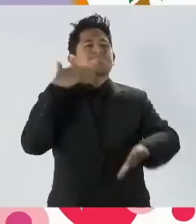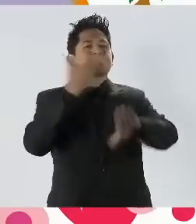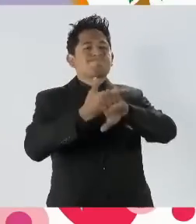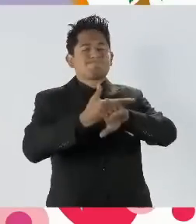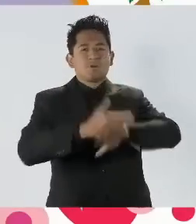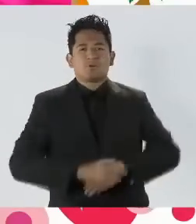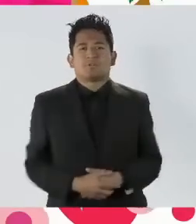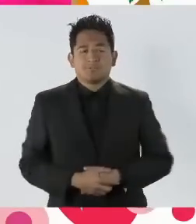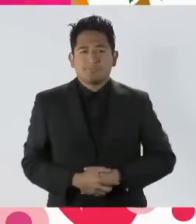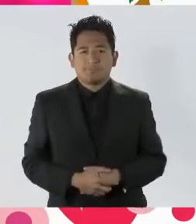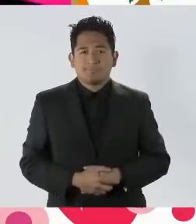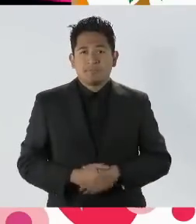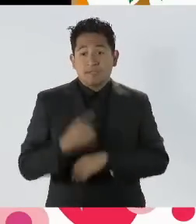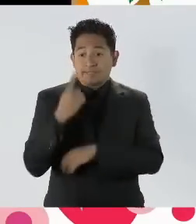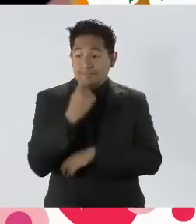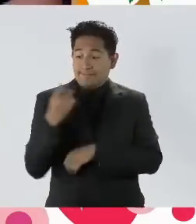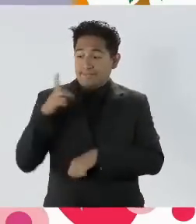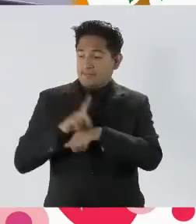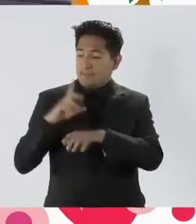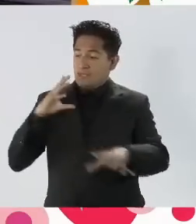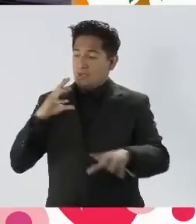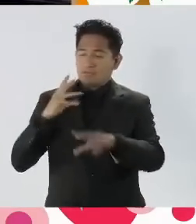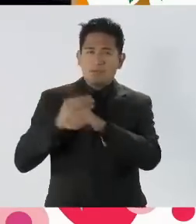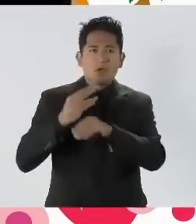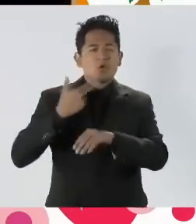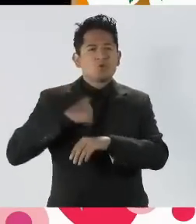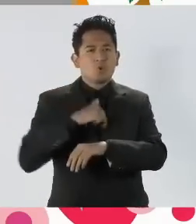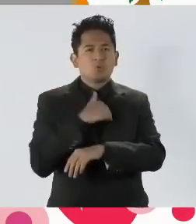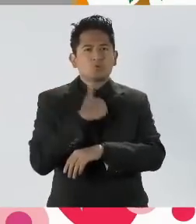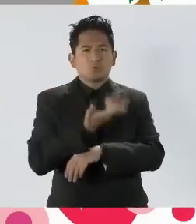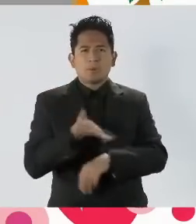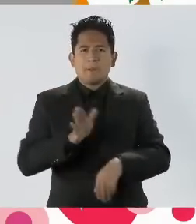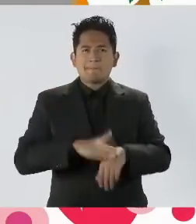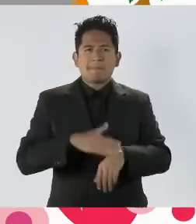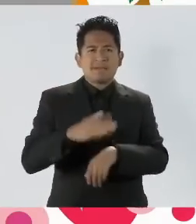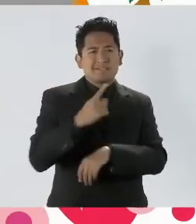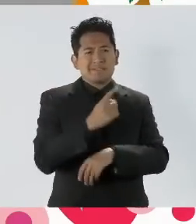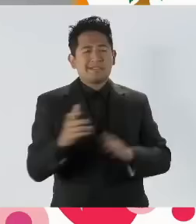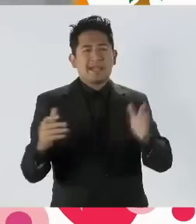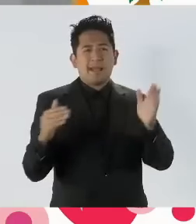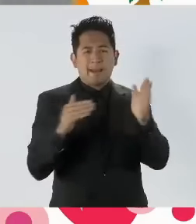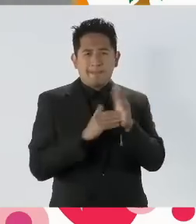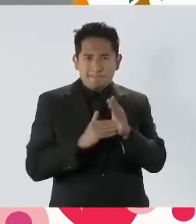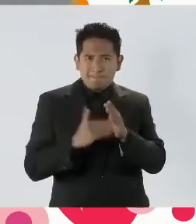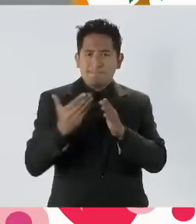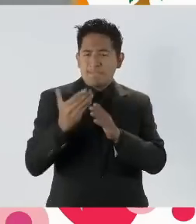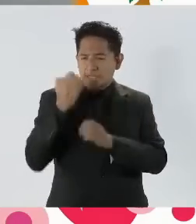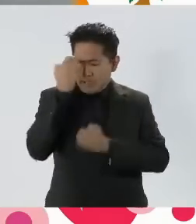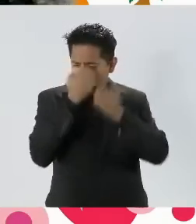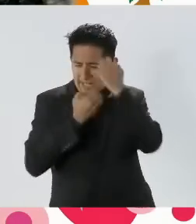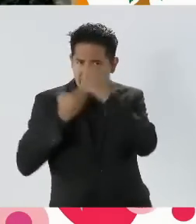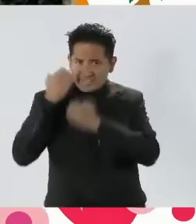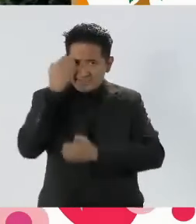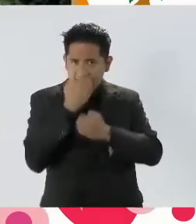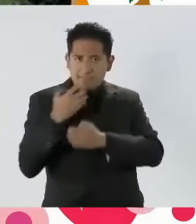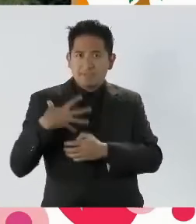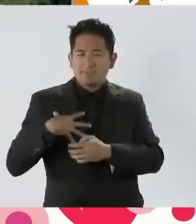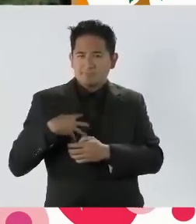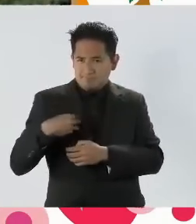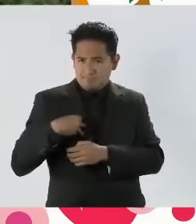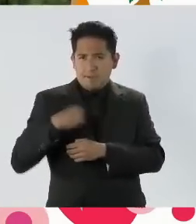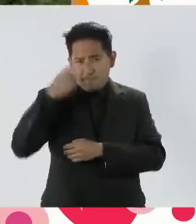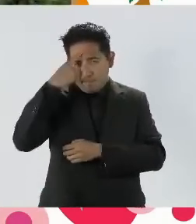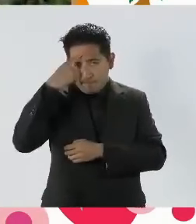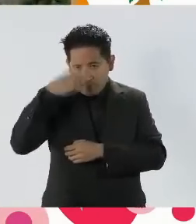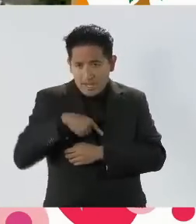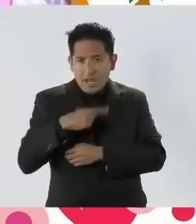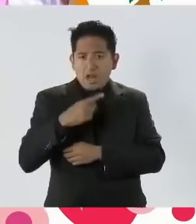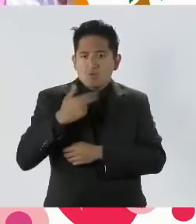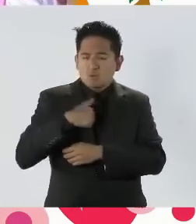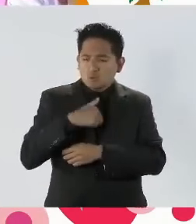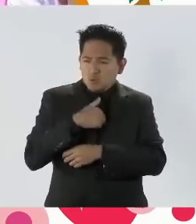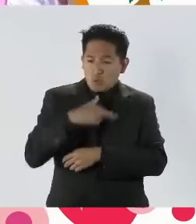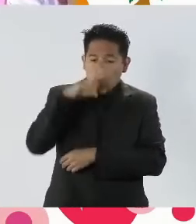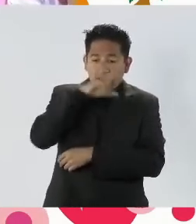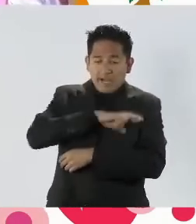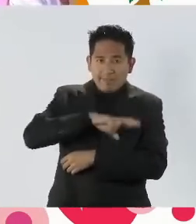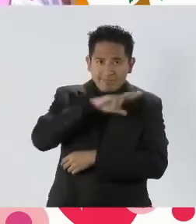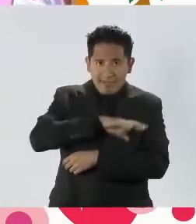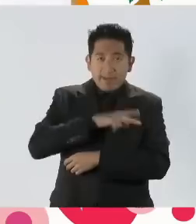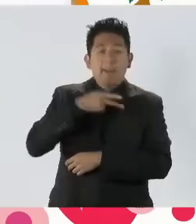cabo 10.000 mastografías gratuitas en las que se rentó el servicio pronto lo haremos directamente